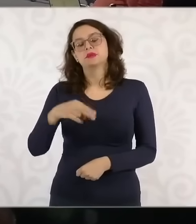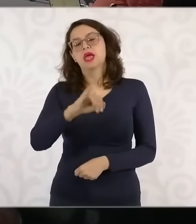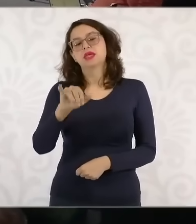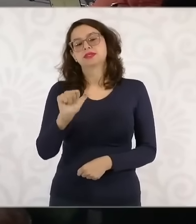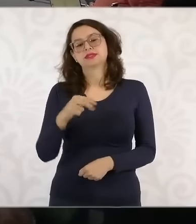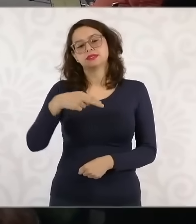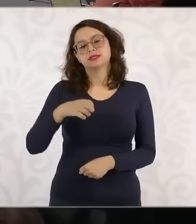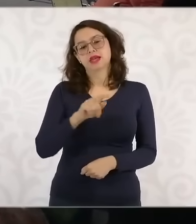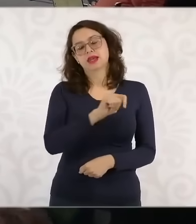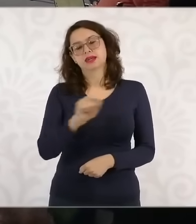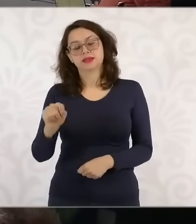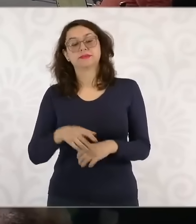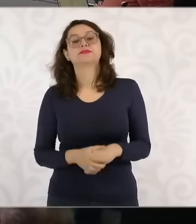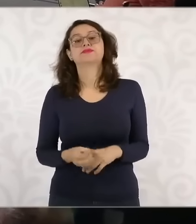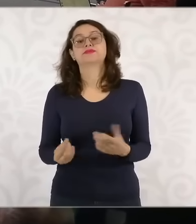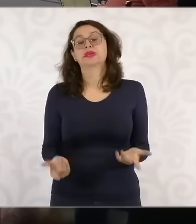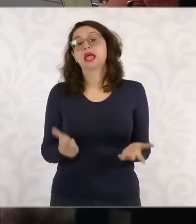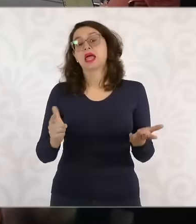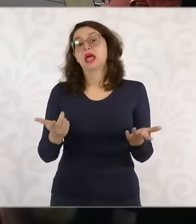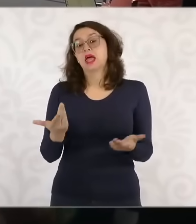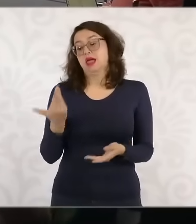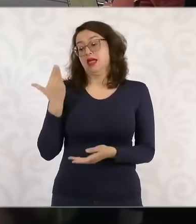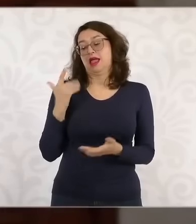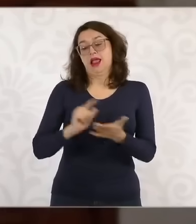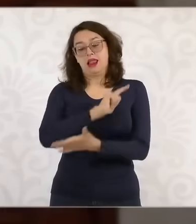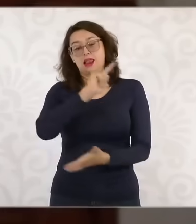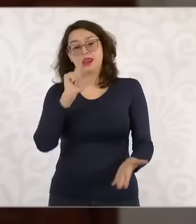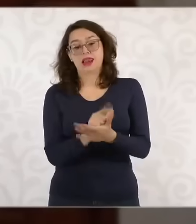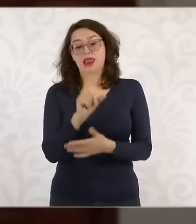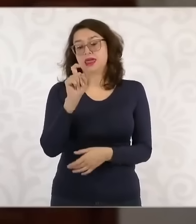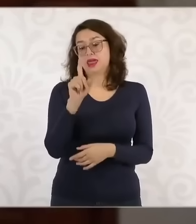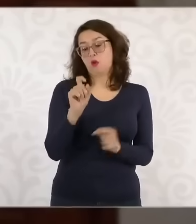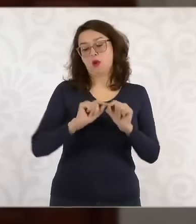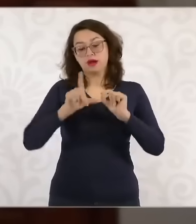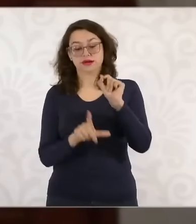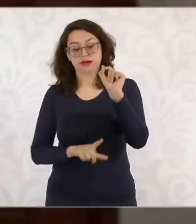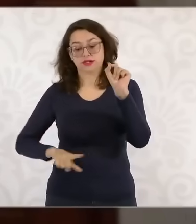sobre la ley de aguas nacionales en revista Fortuna publicamos una investigación sobre la